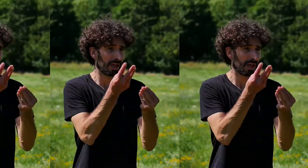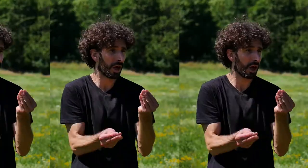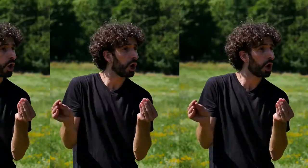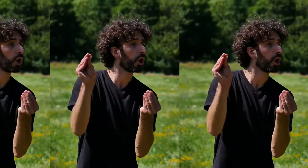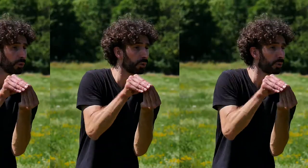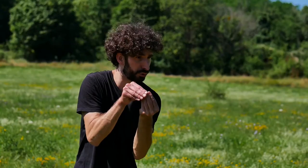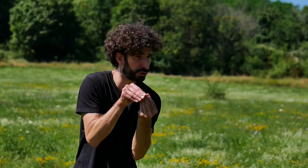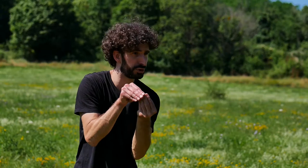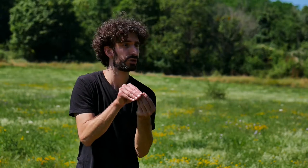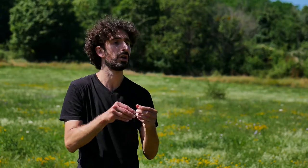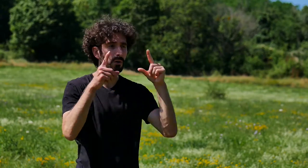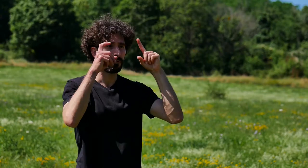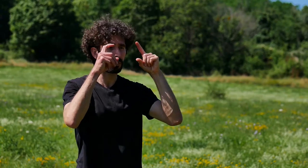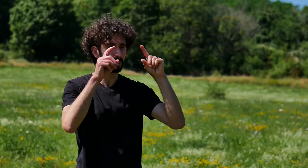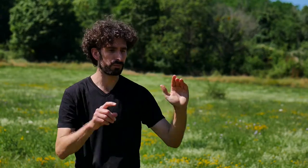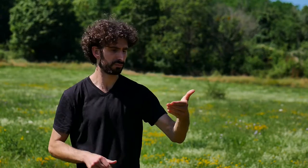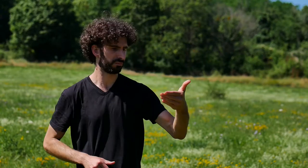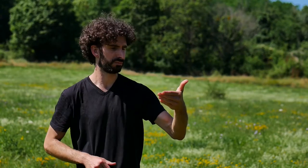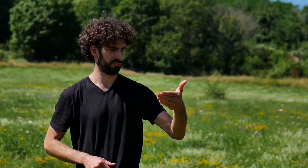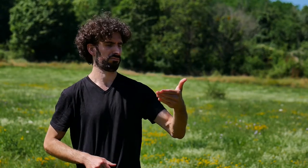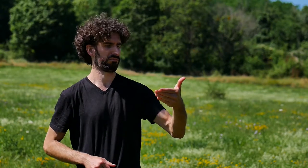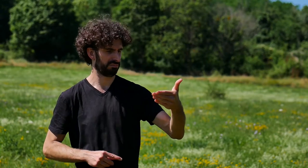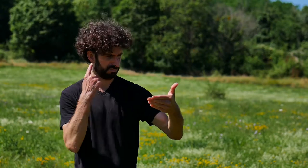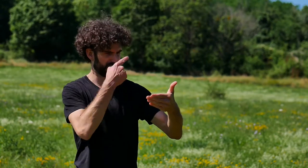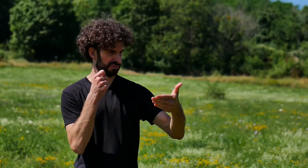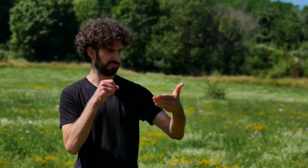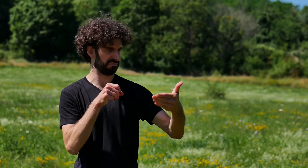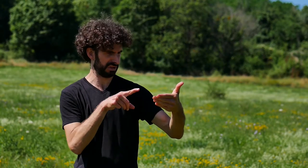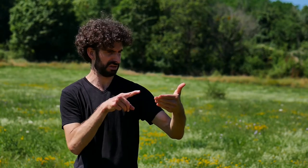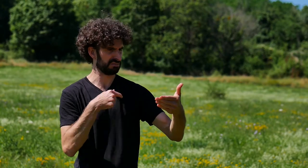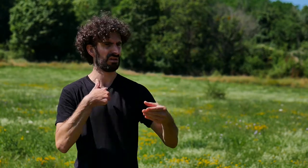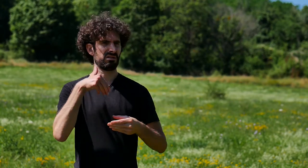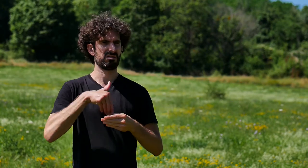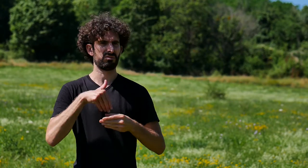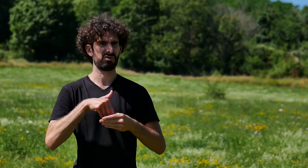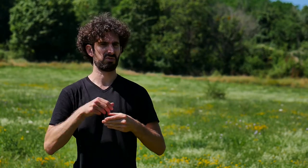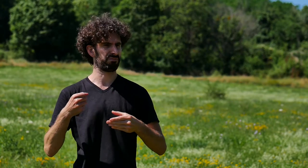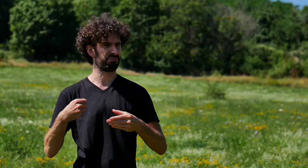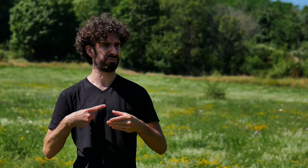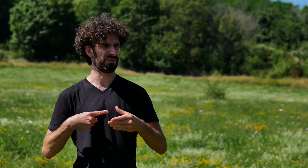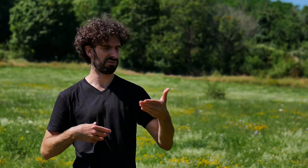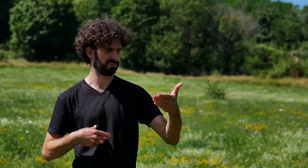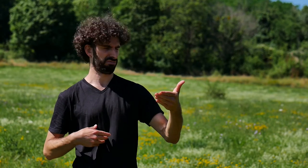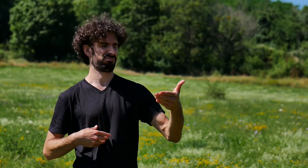En plus, la photo nous montre ce visage alors qu'on se sentait autrement.